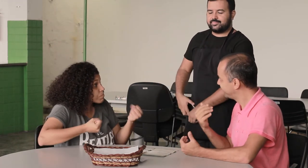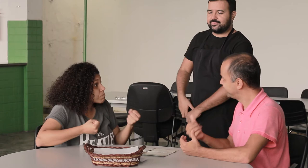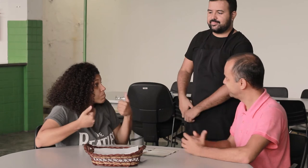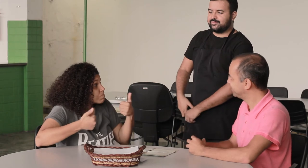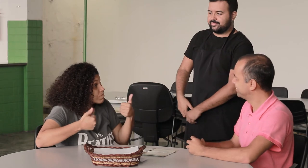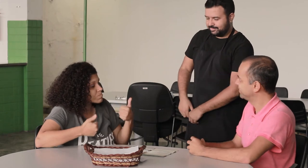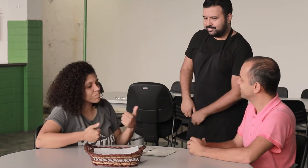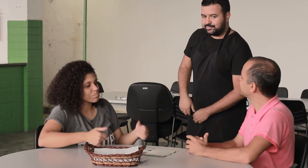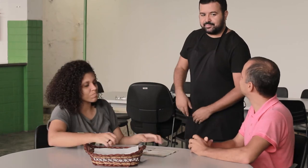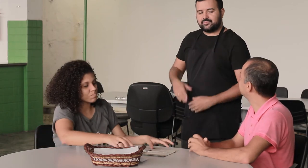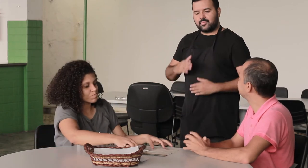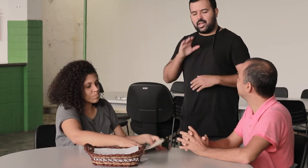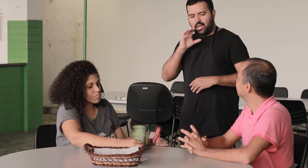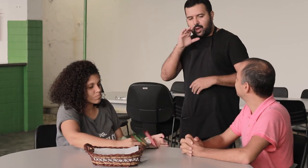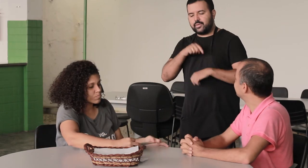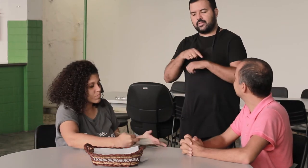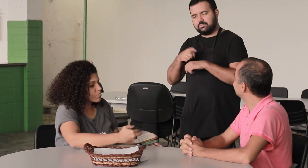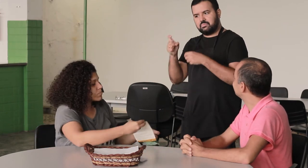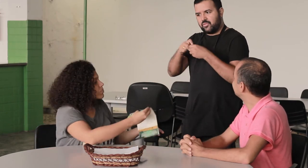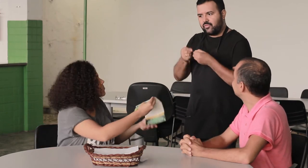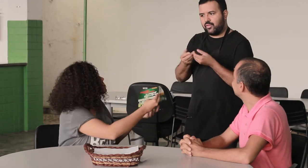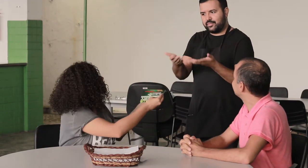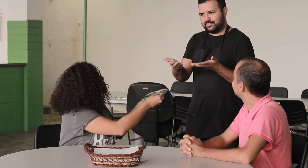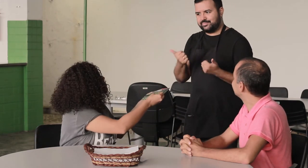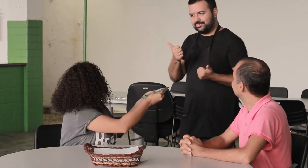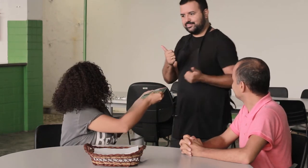Que bom, vamos esperar pra comer! Volto já com o pedido de vocês